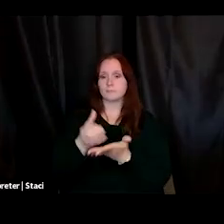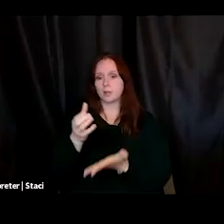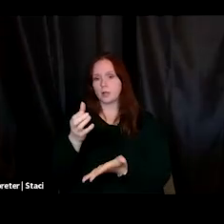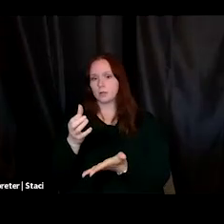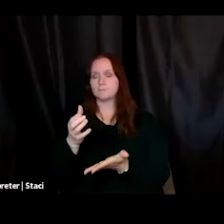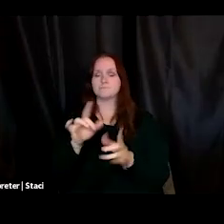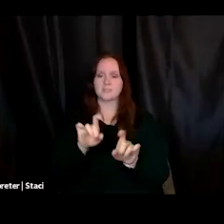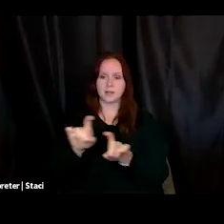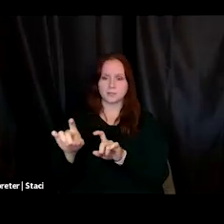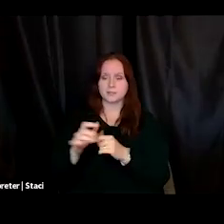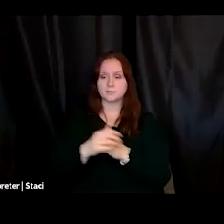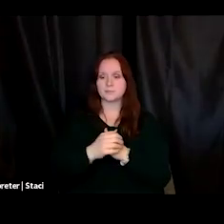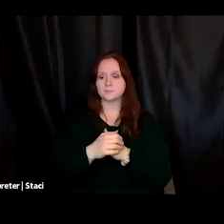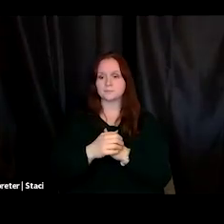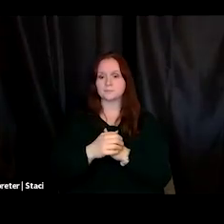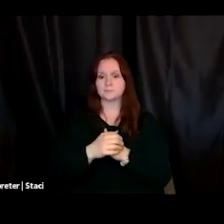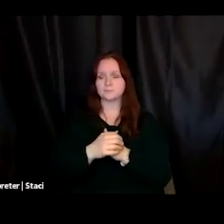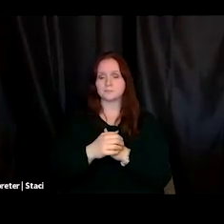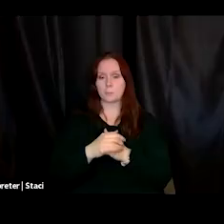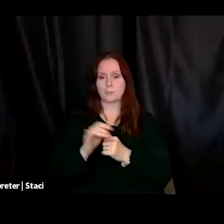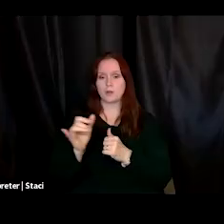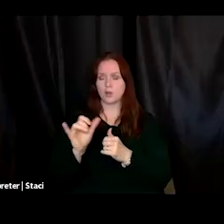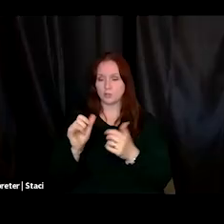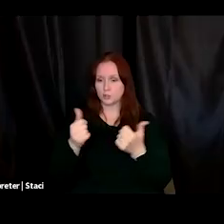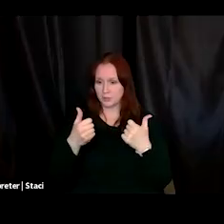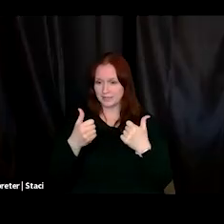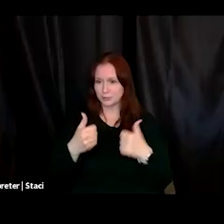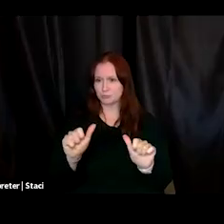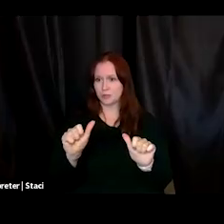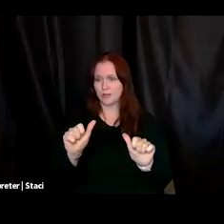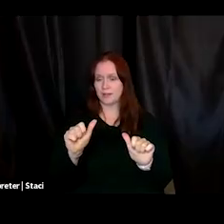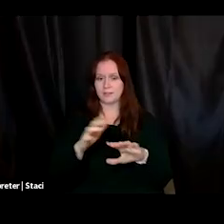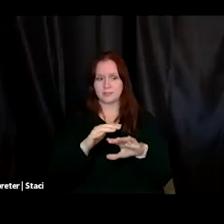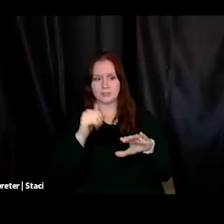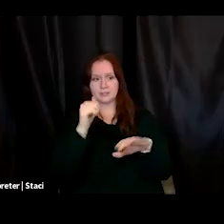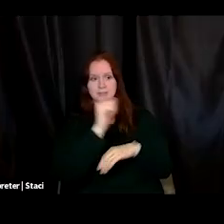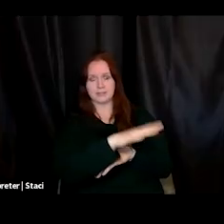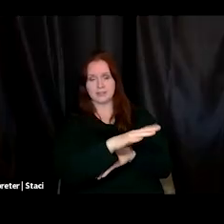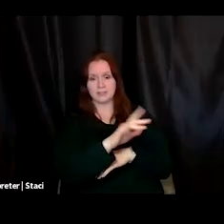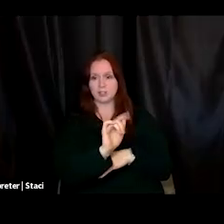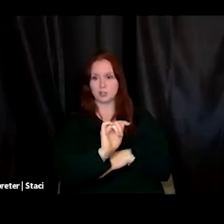para Shelter of Flint durante unos tres años y medio ahora, y he disfrutado cada minuto de ello.